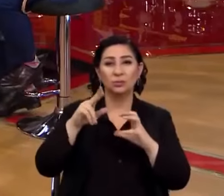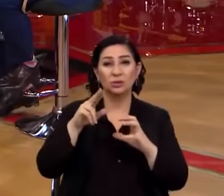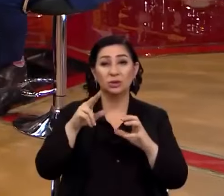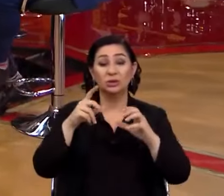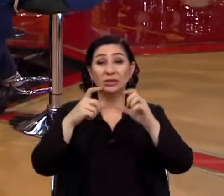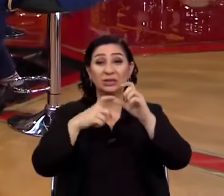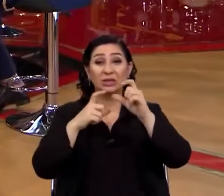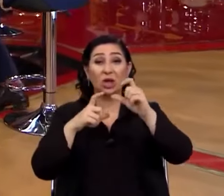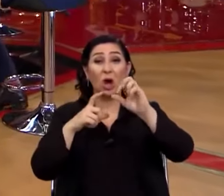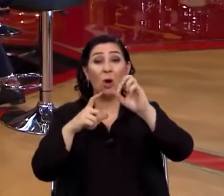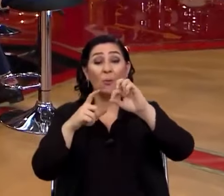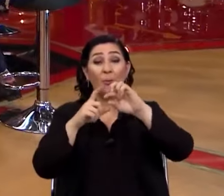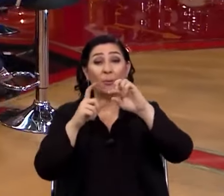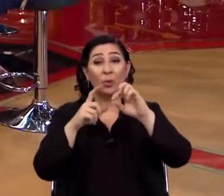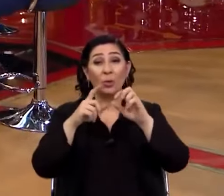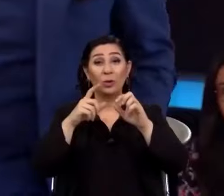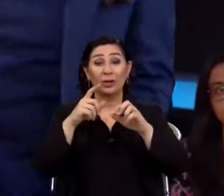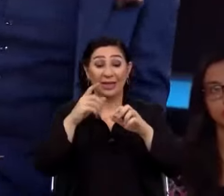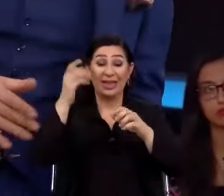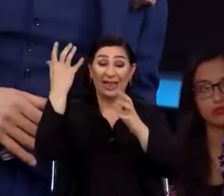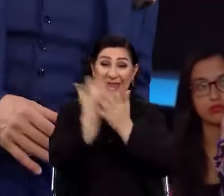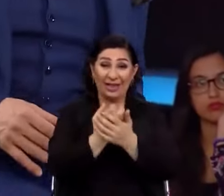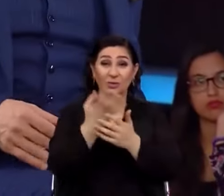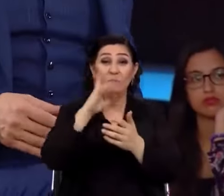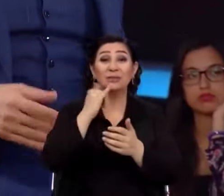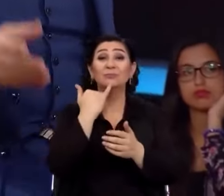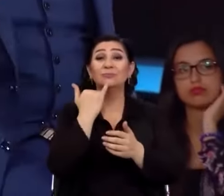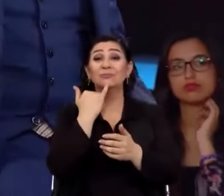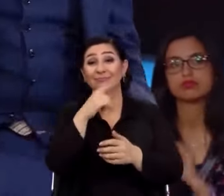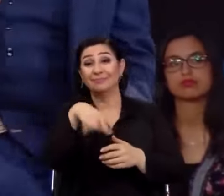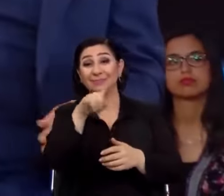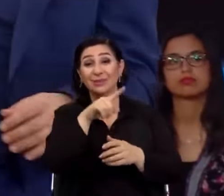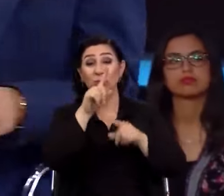uygulamasını indirin ve Lütfen konuklarımıza soru sorun arkasına